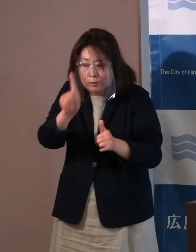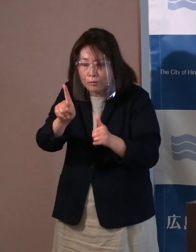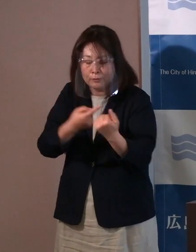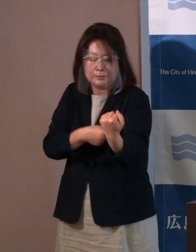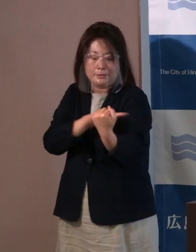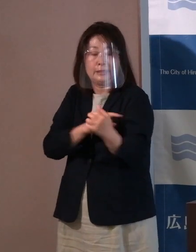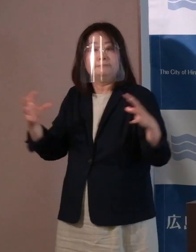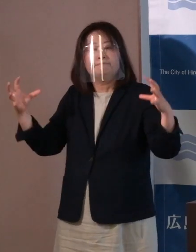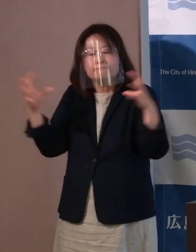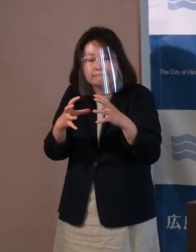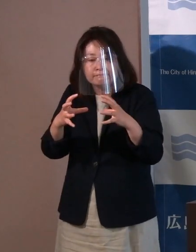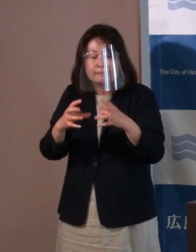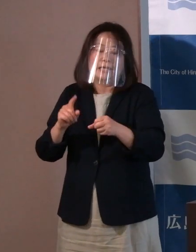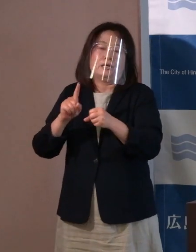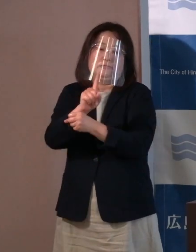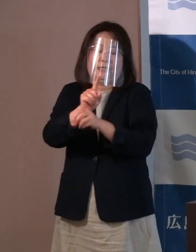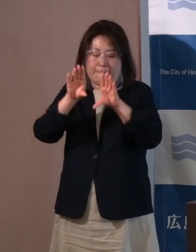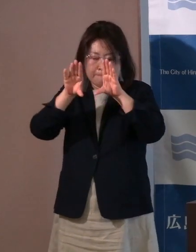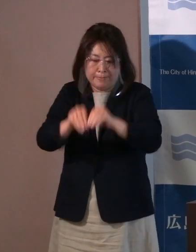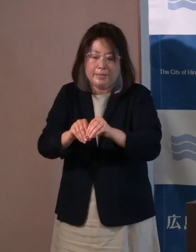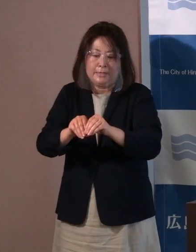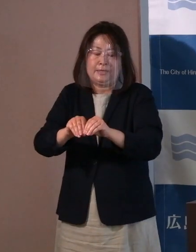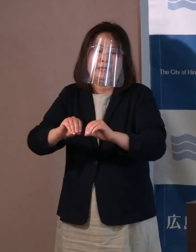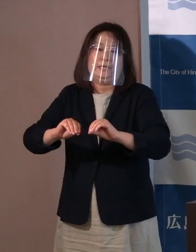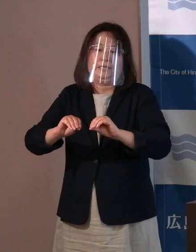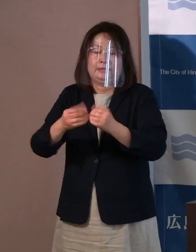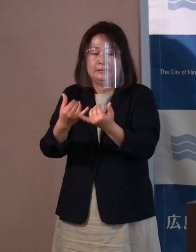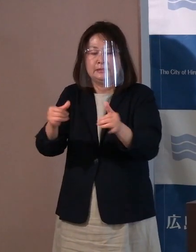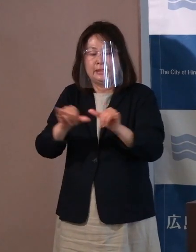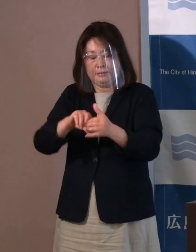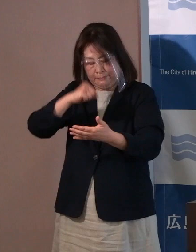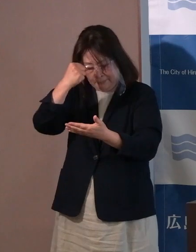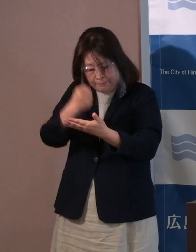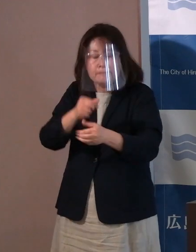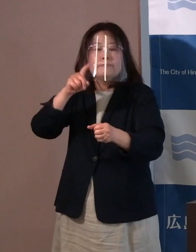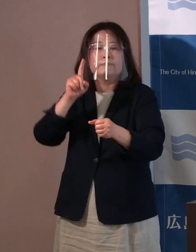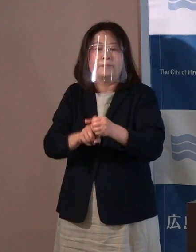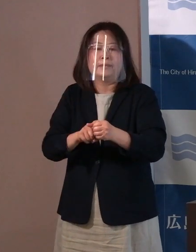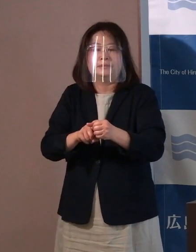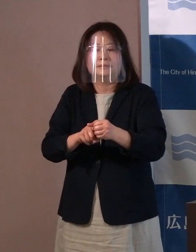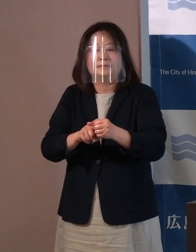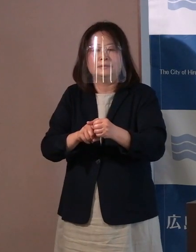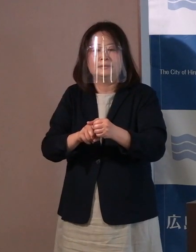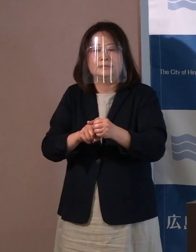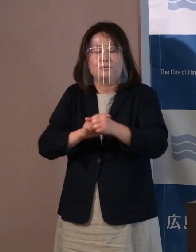核兵器のない世界の実現に向けて 行動してもらいたいということを､